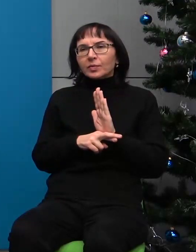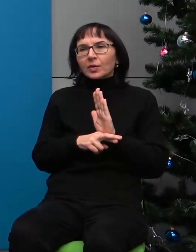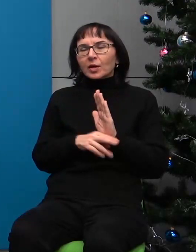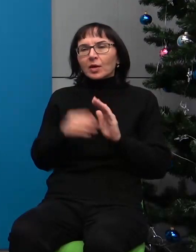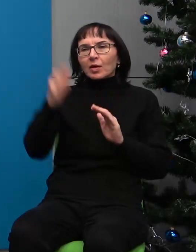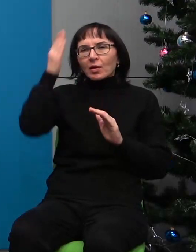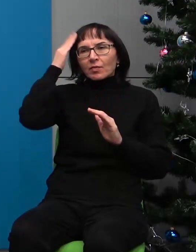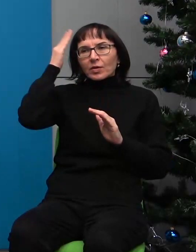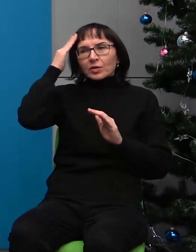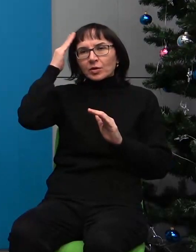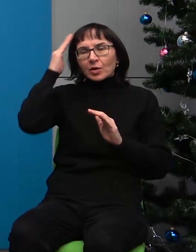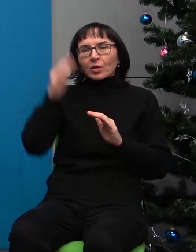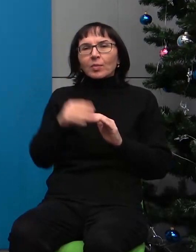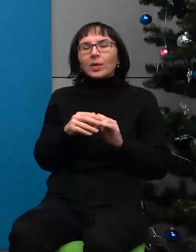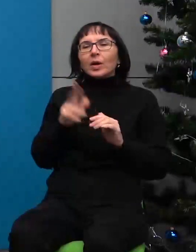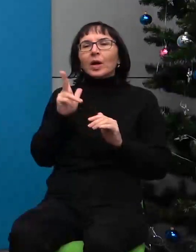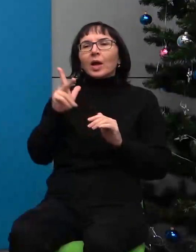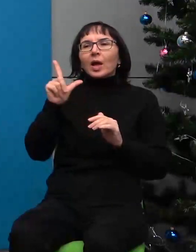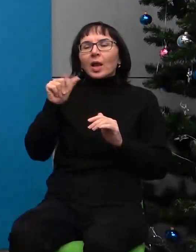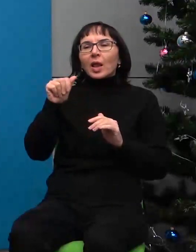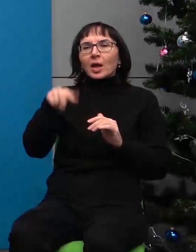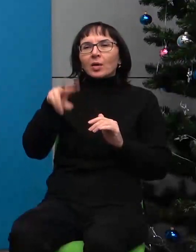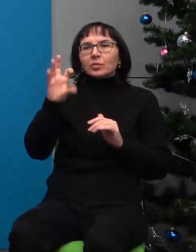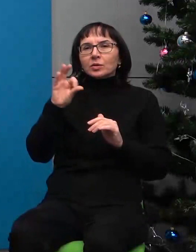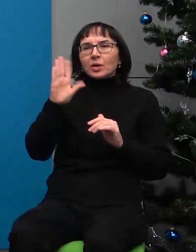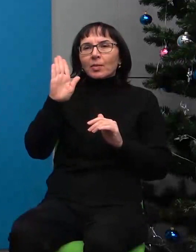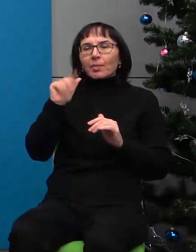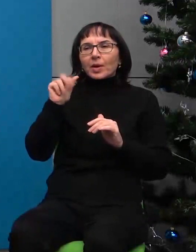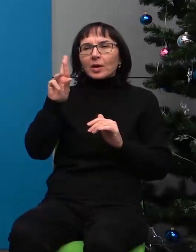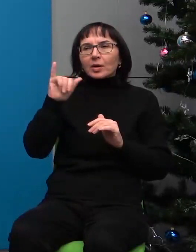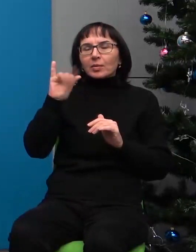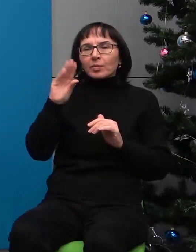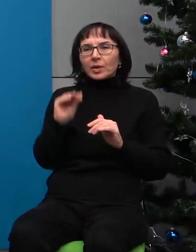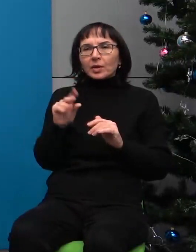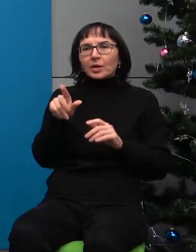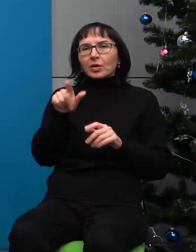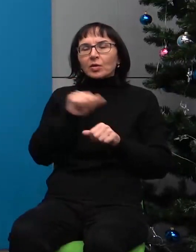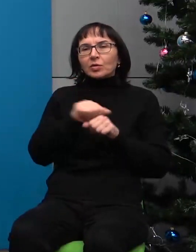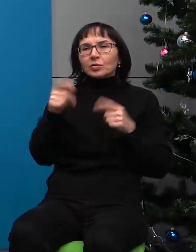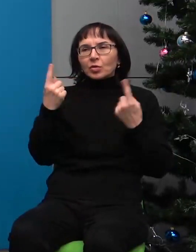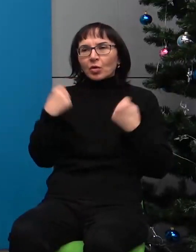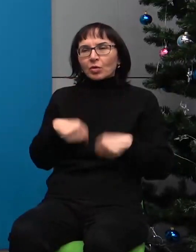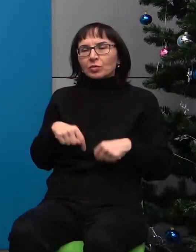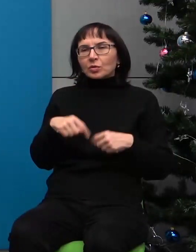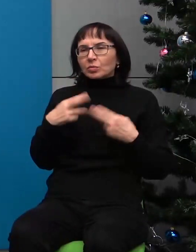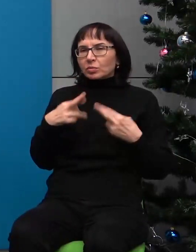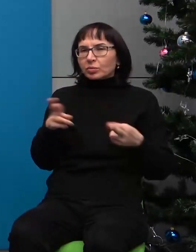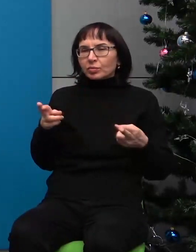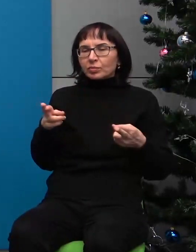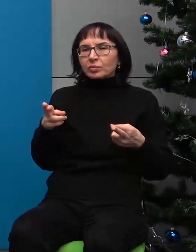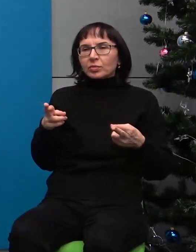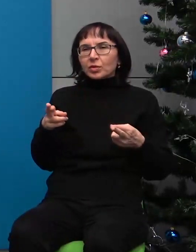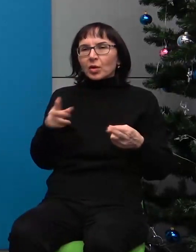że to była taka postać bardzo kontrowersyjna i później nagle oglądam ten proces, gdzie ludzie opowiadają.